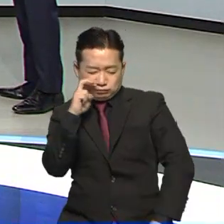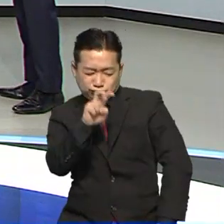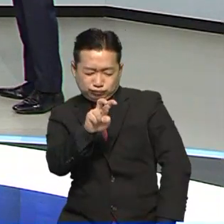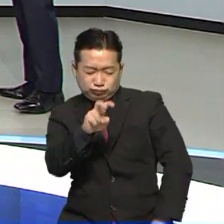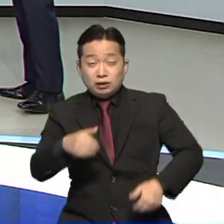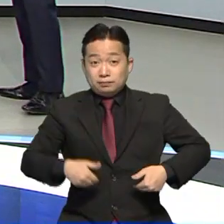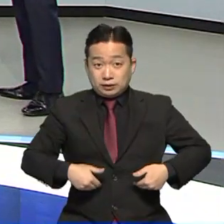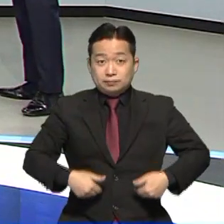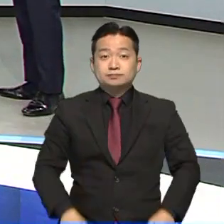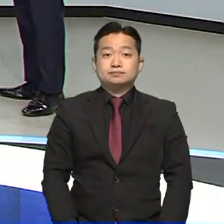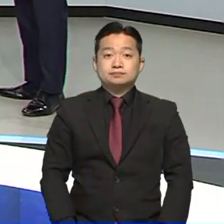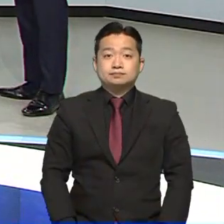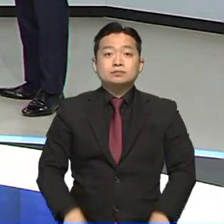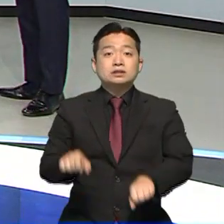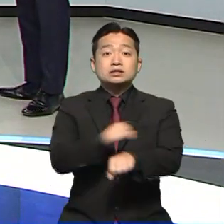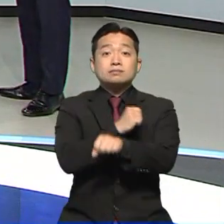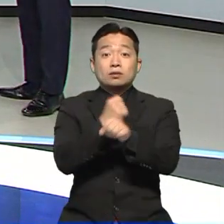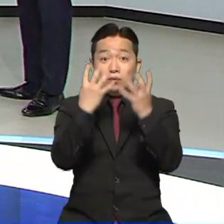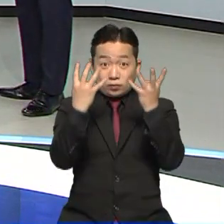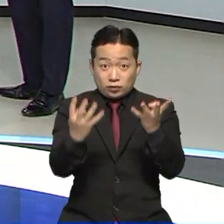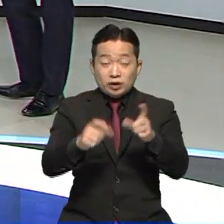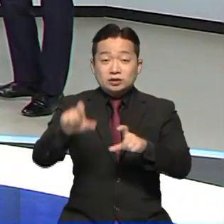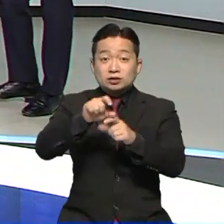(앵커) 알겠습니다. 특별사면 소식은 또 잠시 뒤에